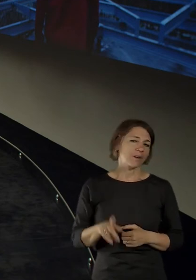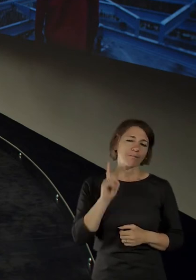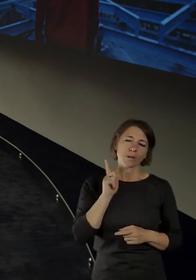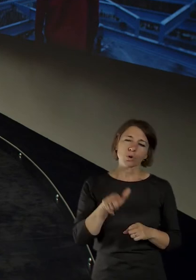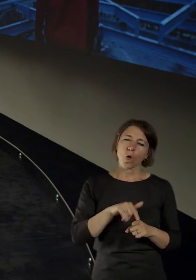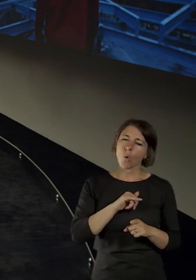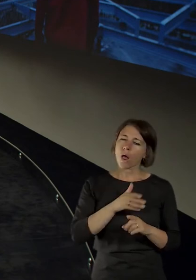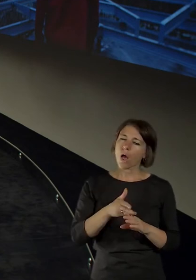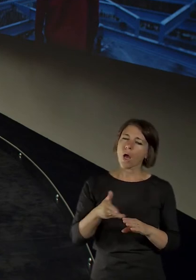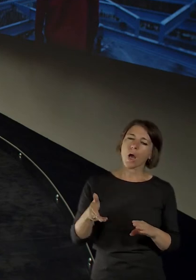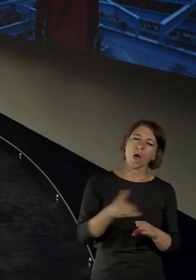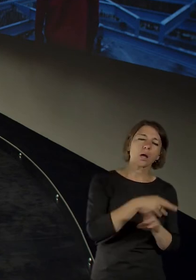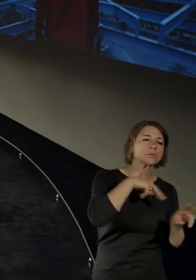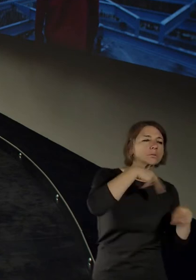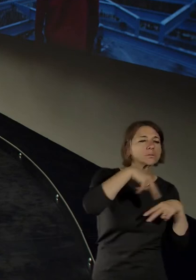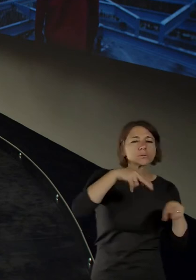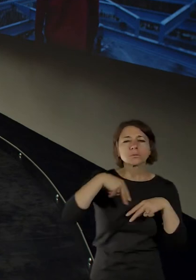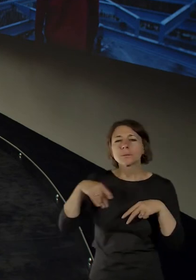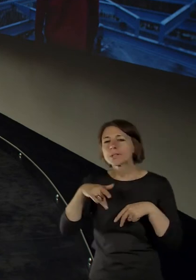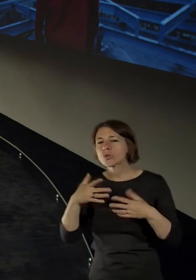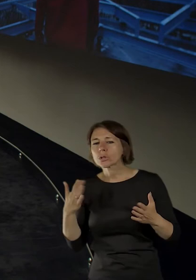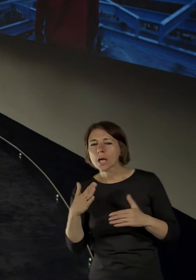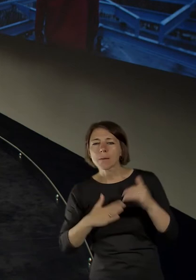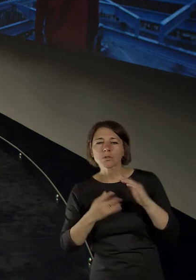Není to nic, co by začalo před rokem.